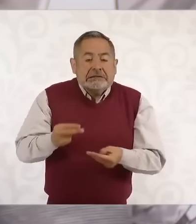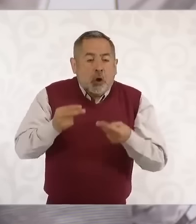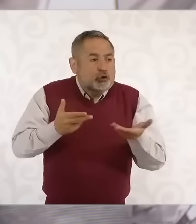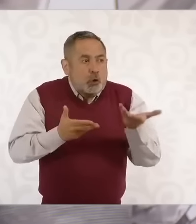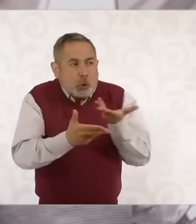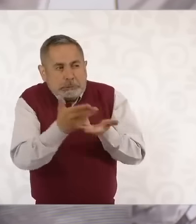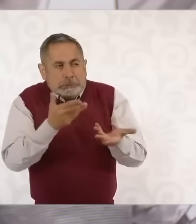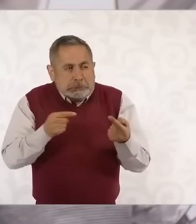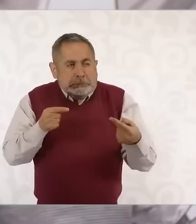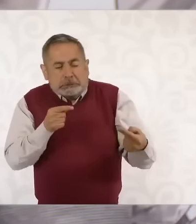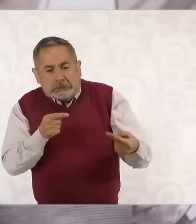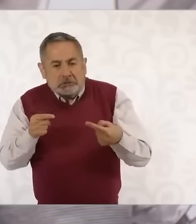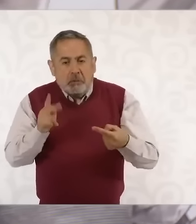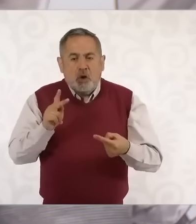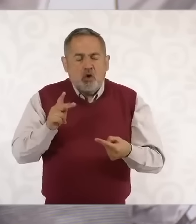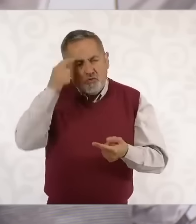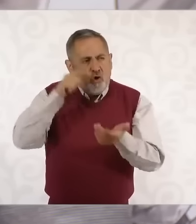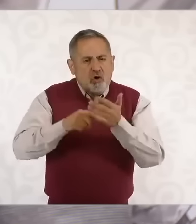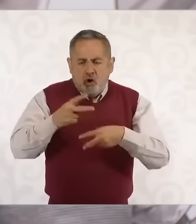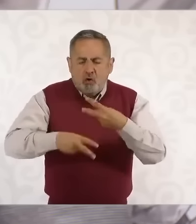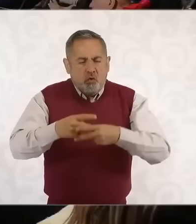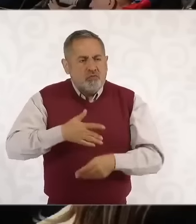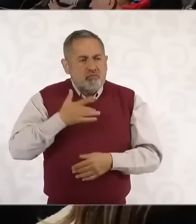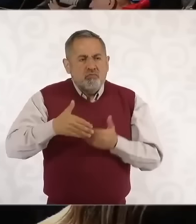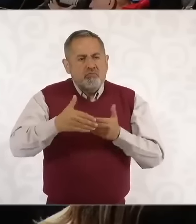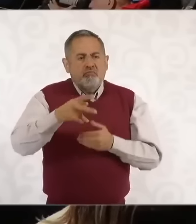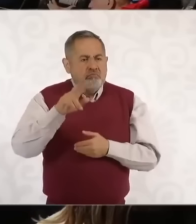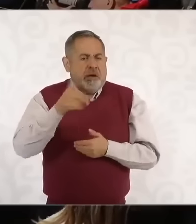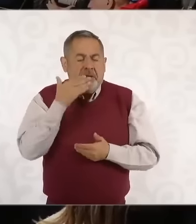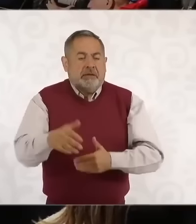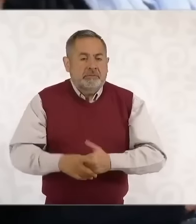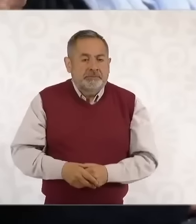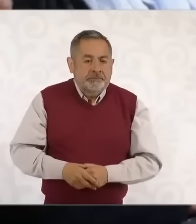de los trabajos, yo diría que es muy bueno. Había acercamientos con el gobierno canadiense laterales